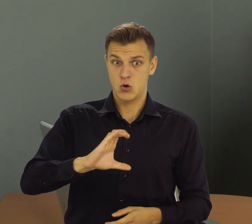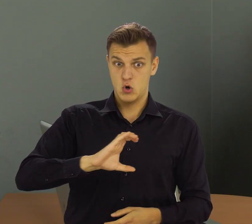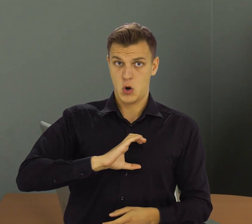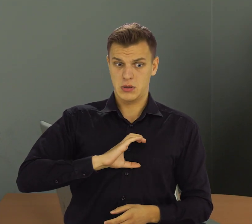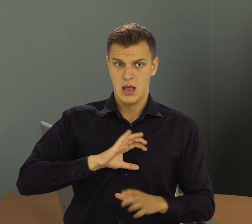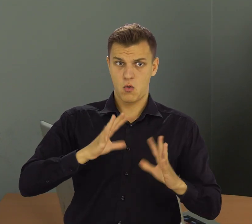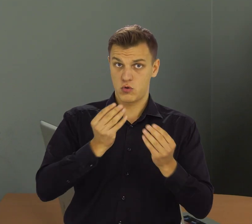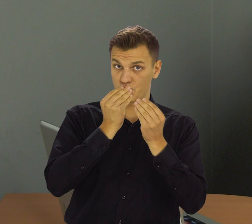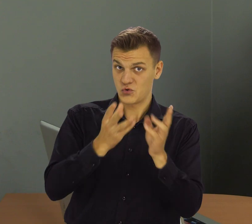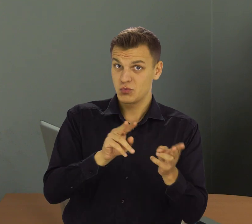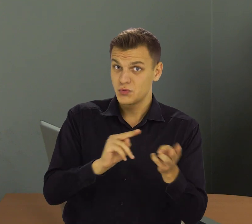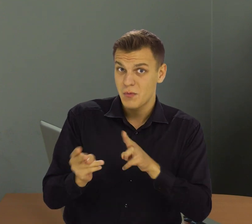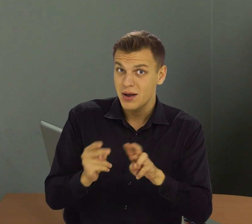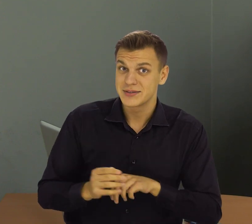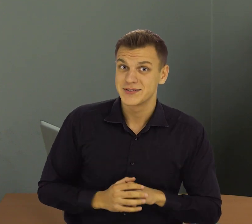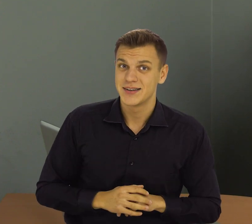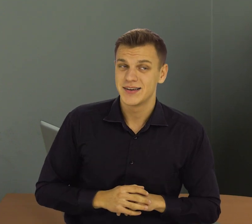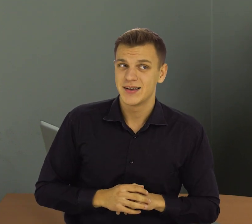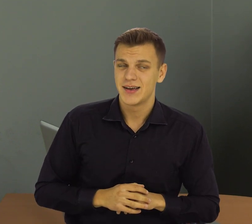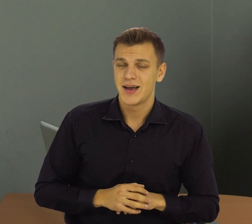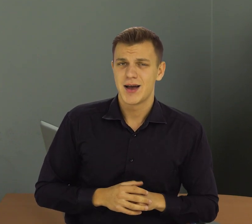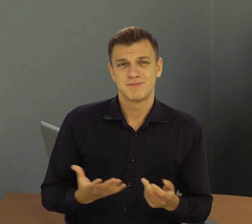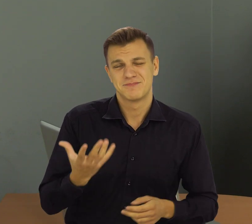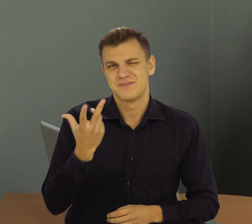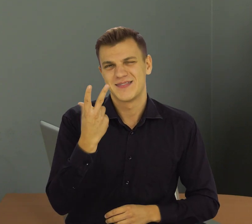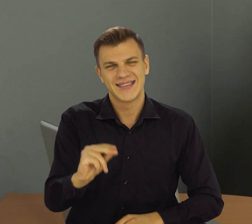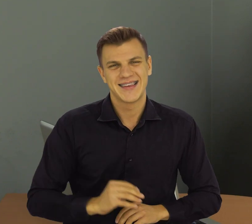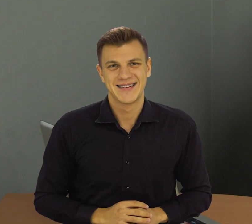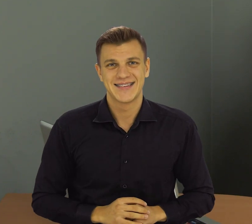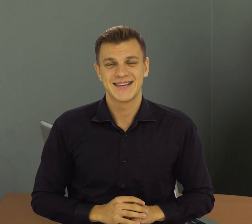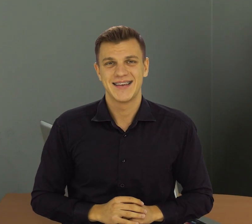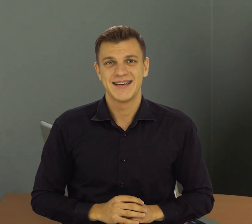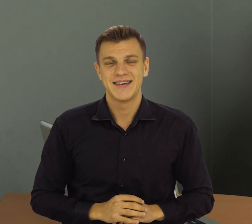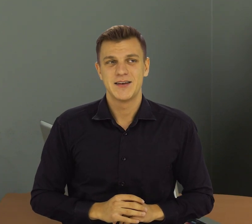No więc – nie! Zacznijmy od tego, że niestety jest wiele przypadków,